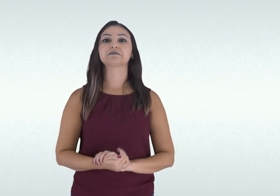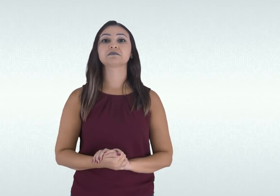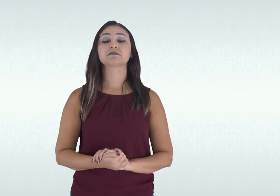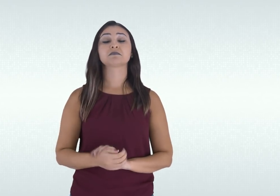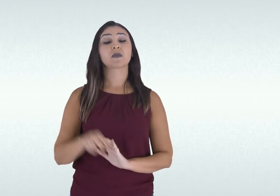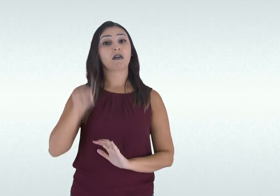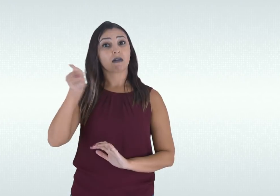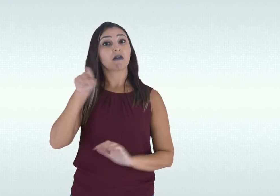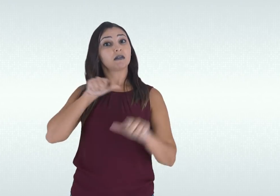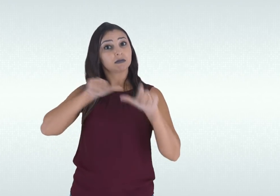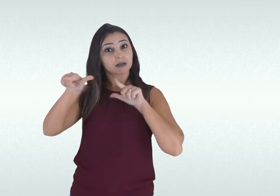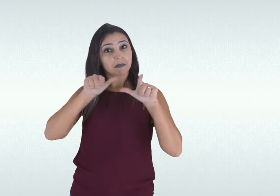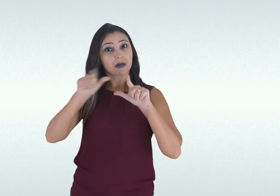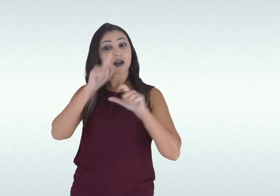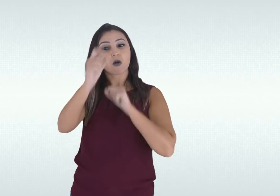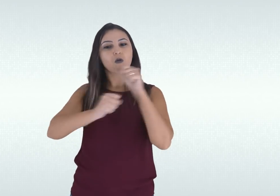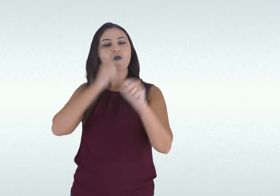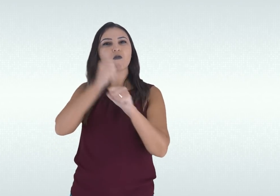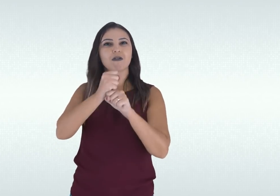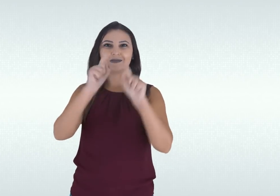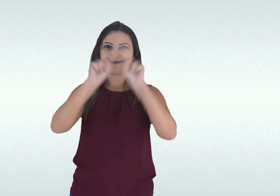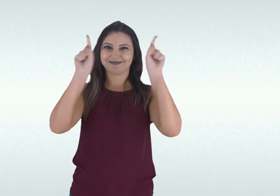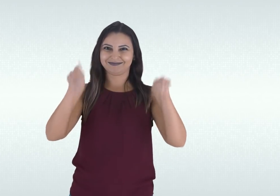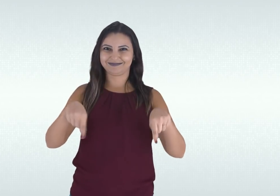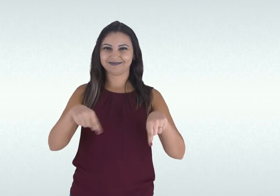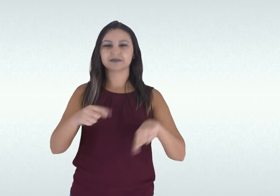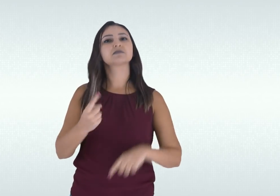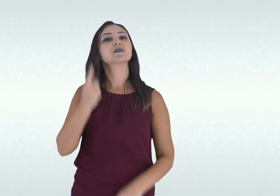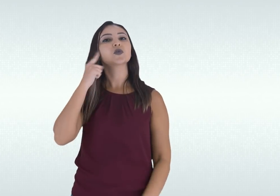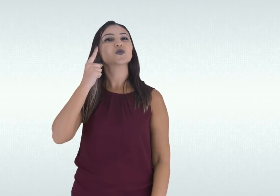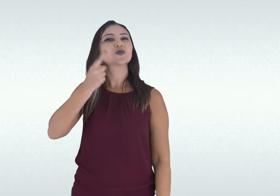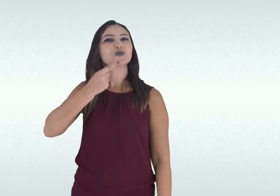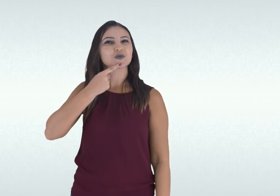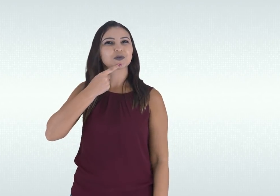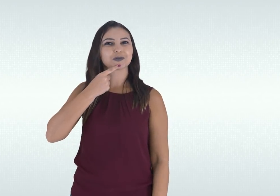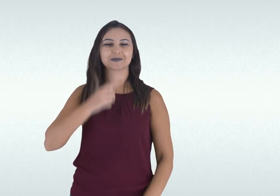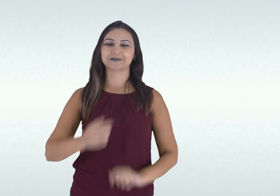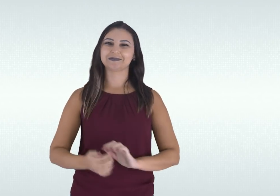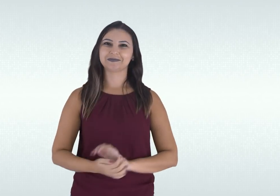está no Ifes há um ano e é o único servidor surdo da instituição.